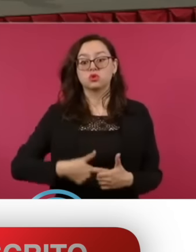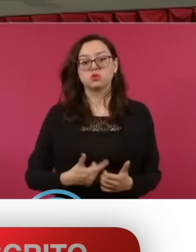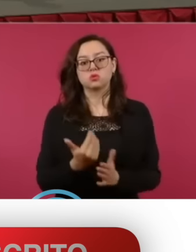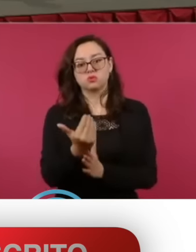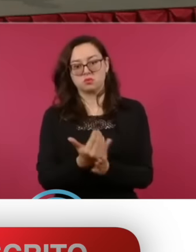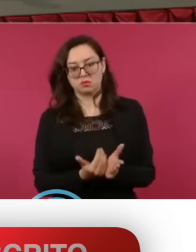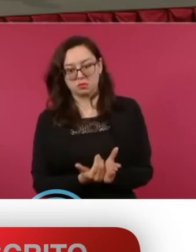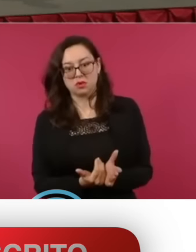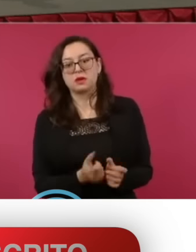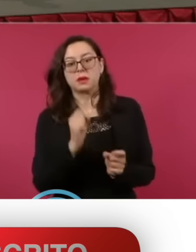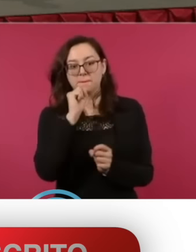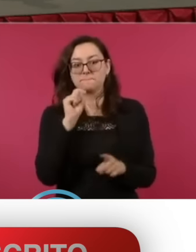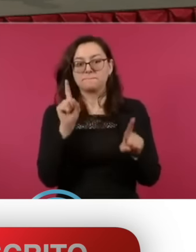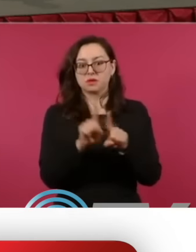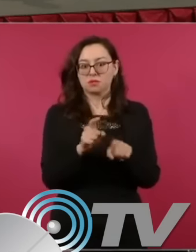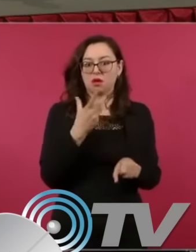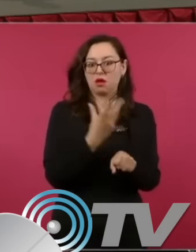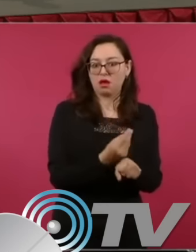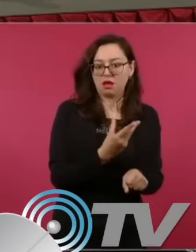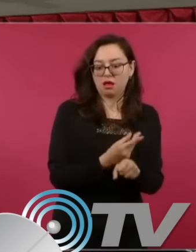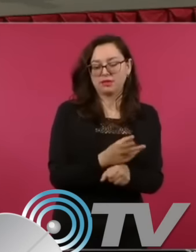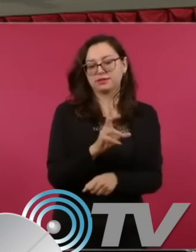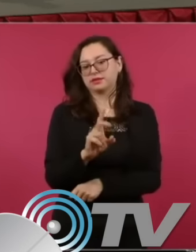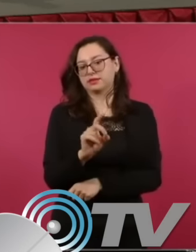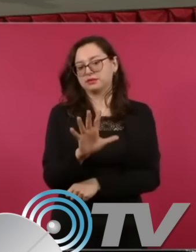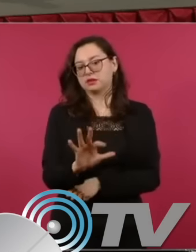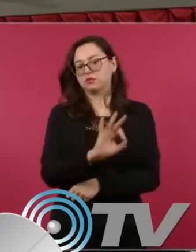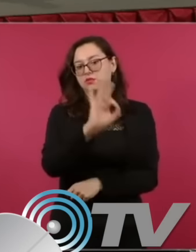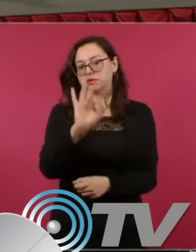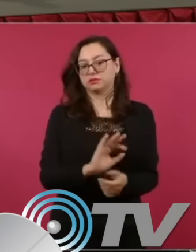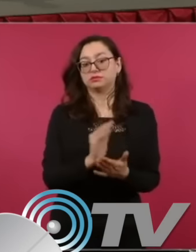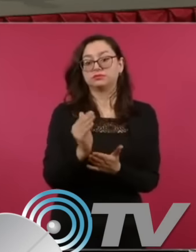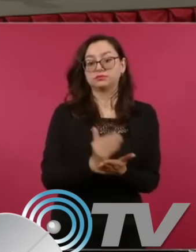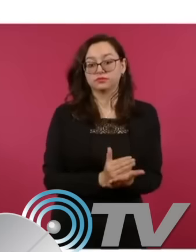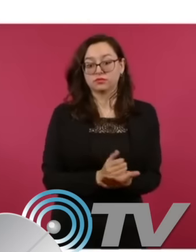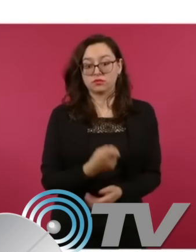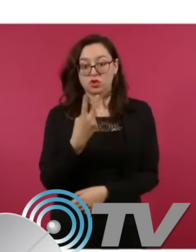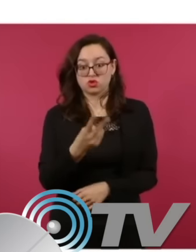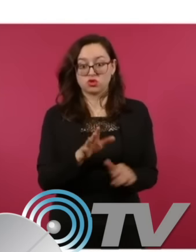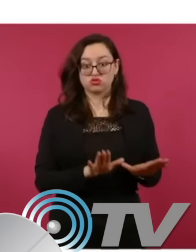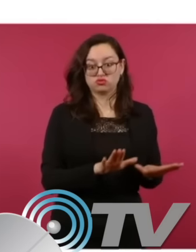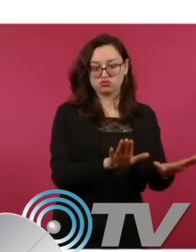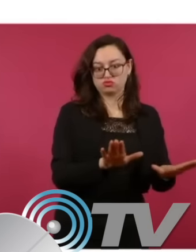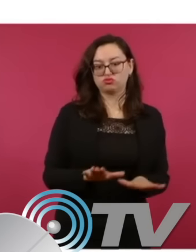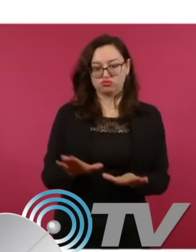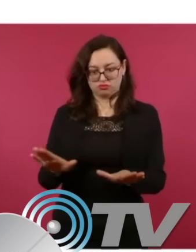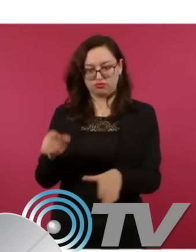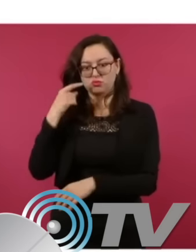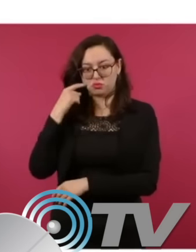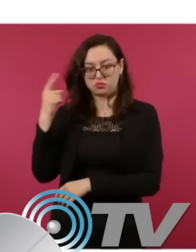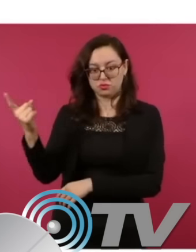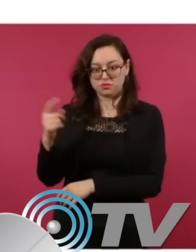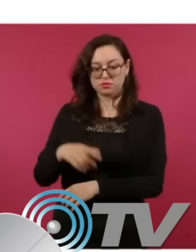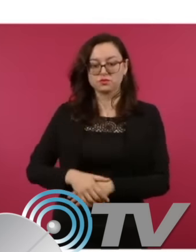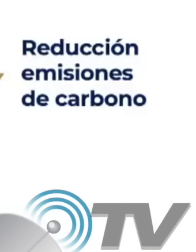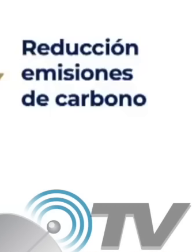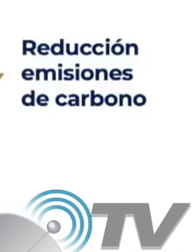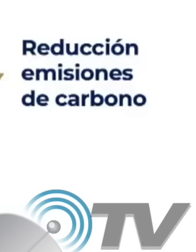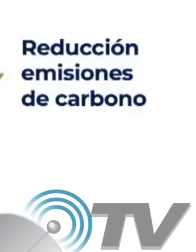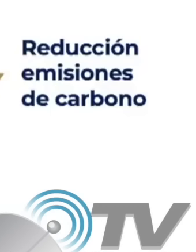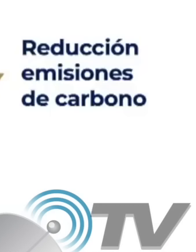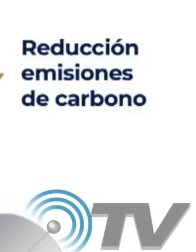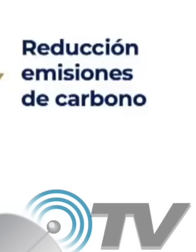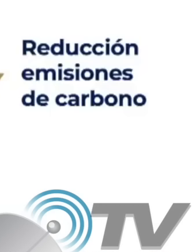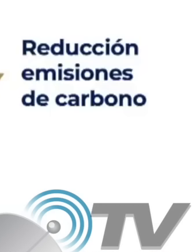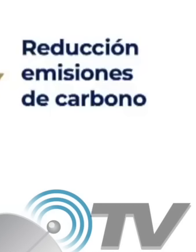ahorro en costos de mantenimiento ambos modelos de aeronaves El e190 y e195 tienen un alcance de 4615